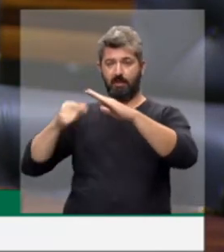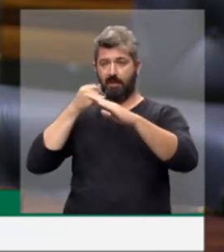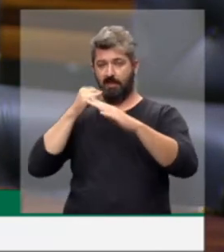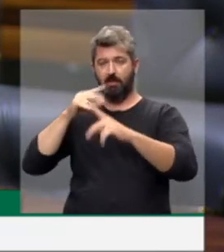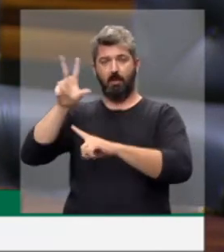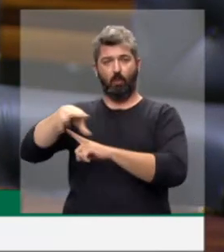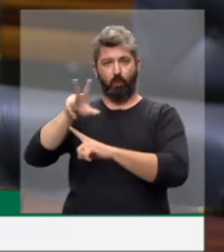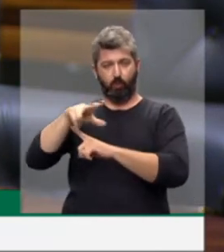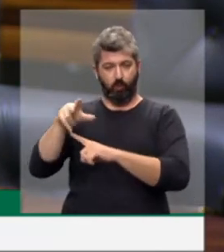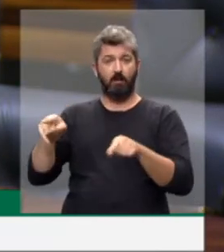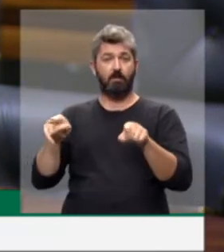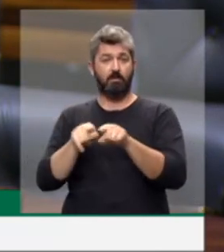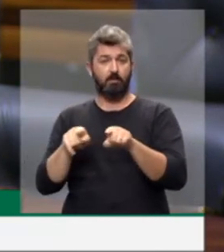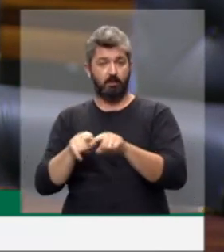ELAS, ENCARECENDO ENERGIA E O QUE TEMOS HOJE, A UTILIZAÇÃ